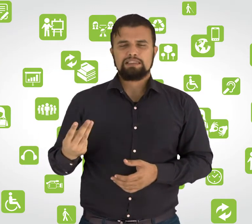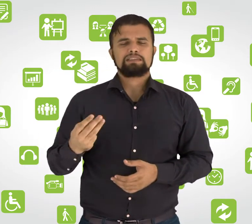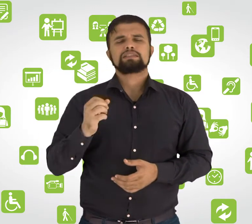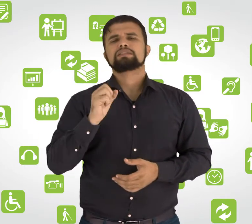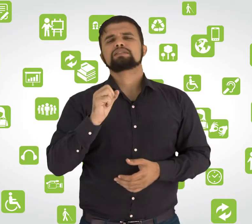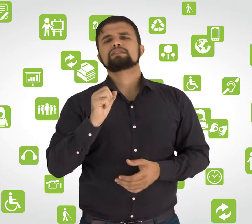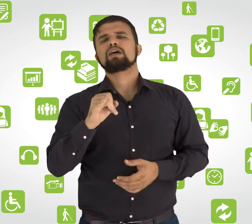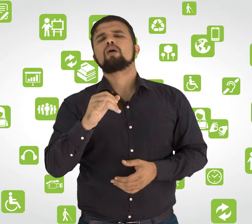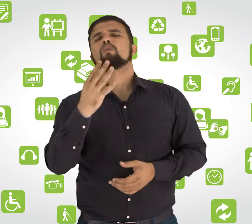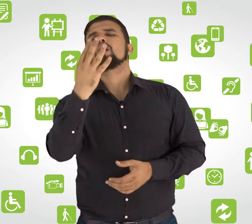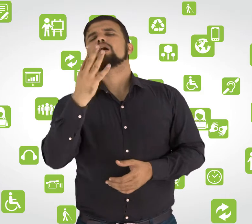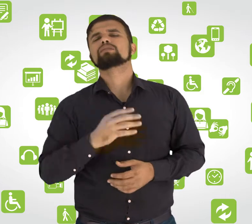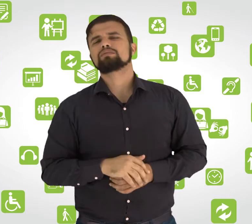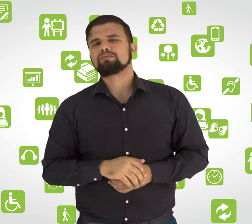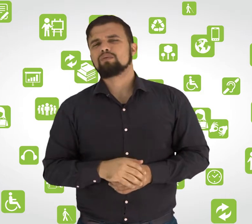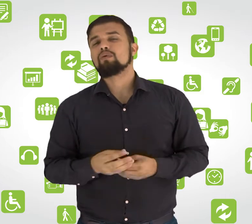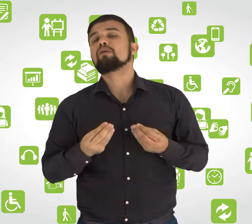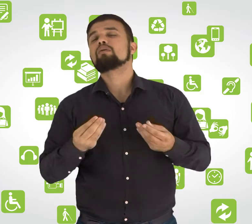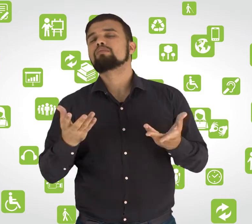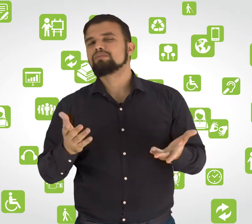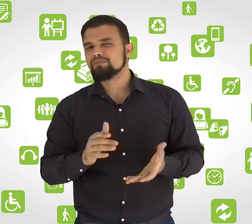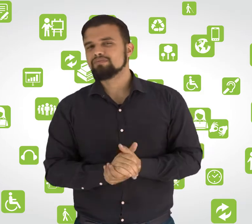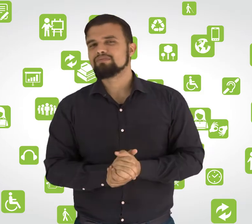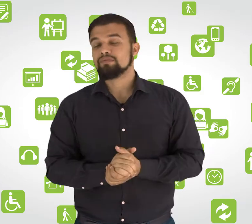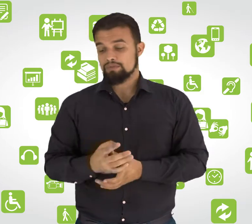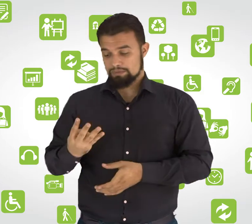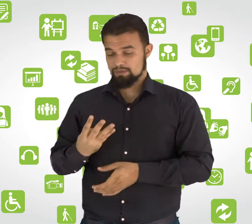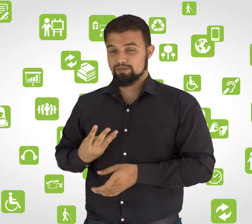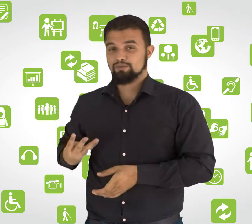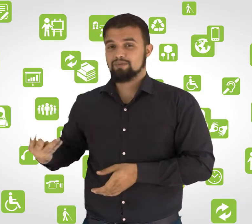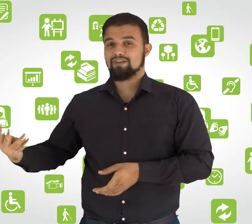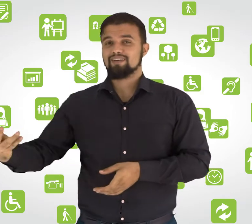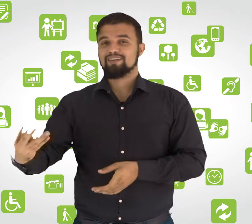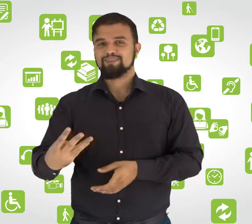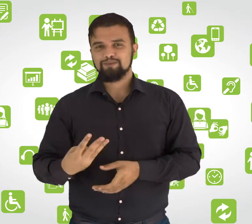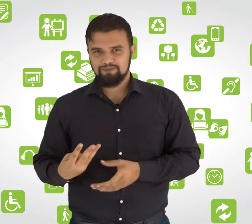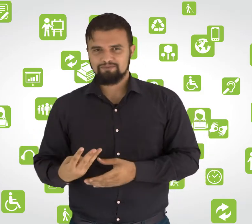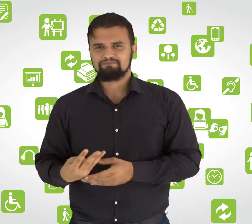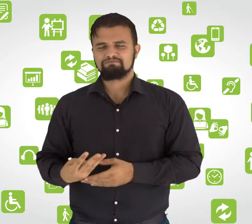E se são quatro pessoas? "Nós quatro".